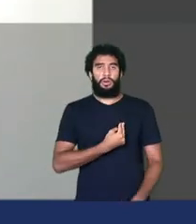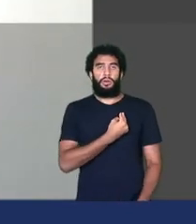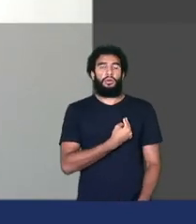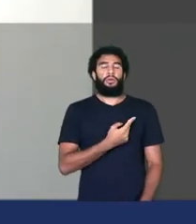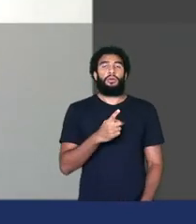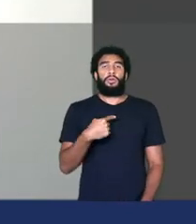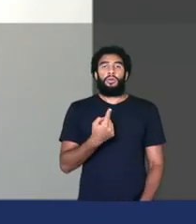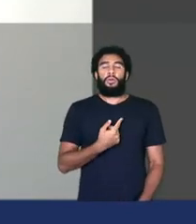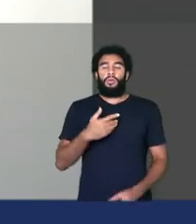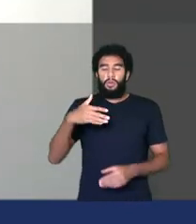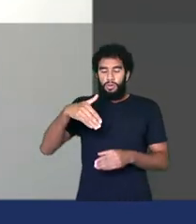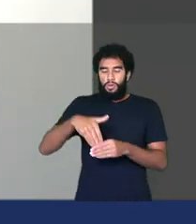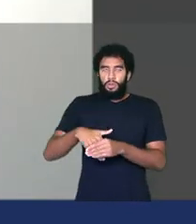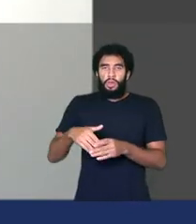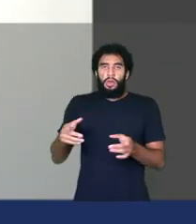DEFESA DA VIDA, NOSSO VOTO FOI